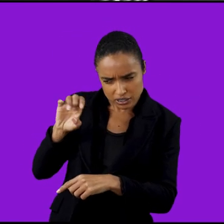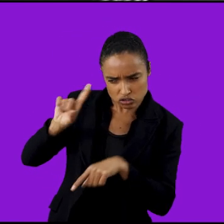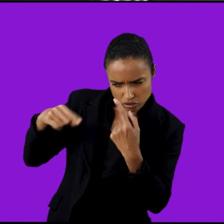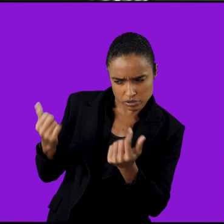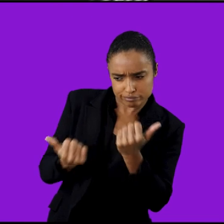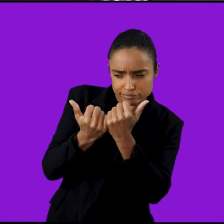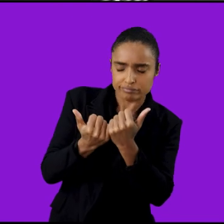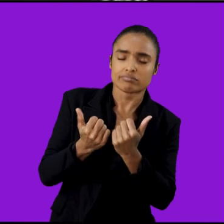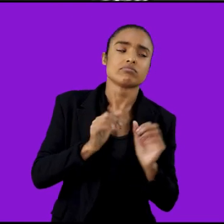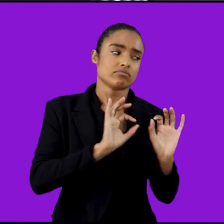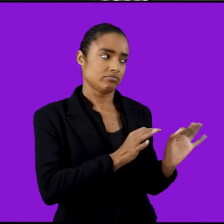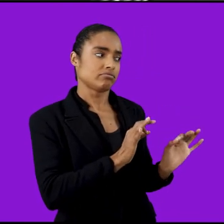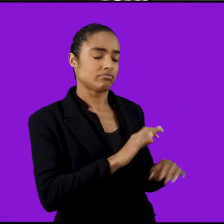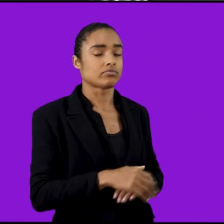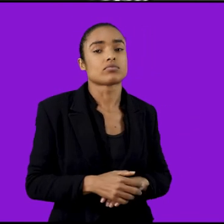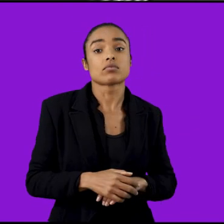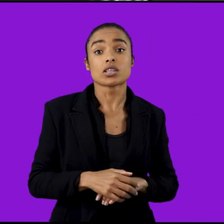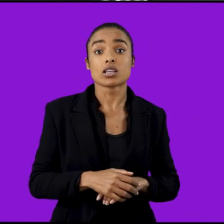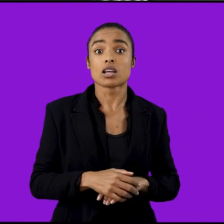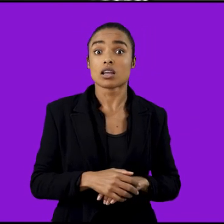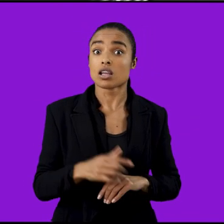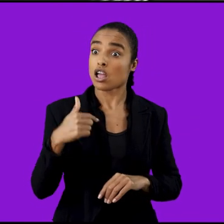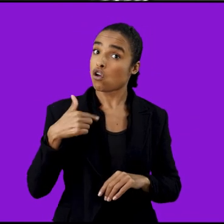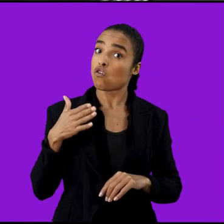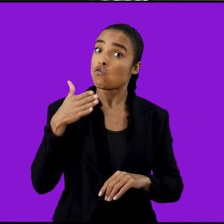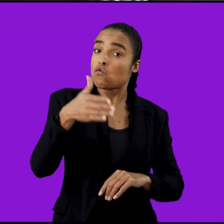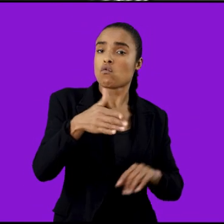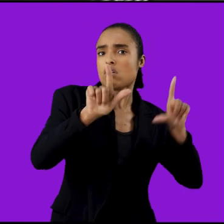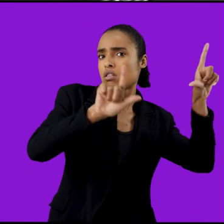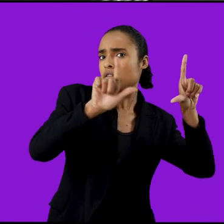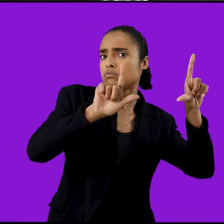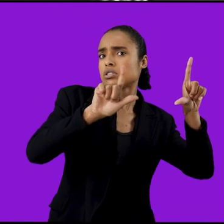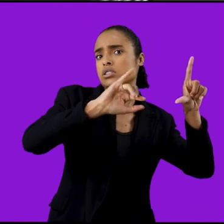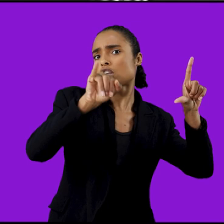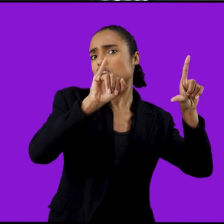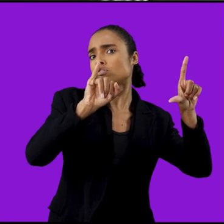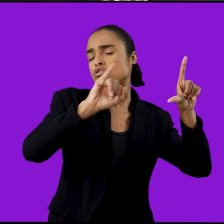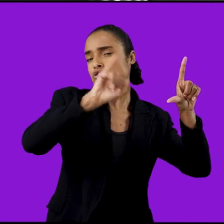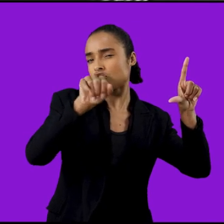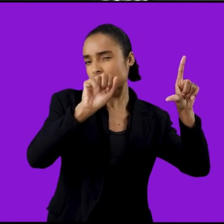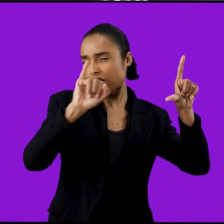Foi, é. E eu fui fazer um quadro com Jair. E eu tava.